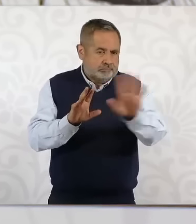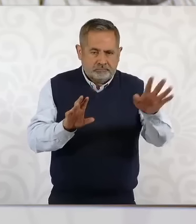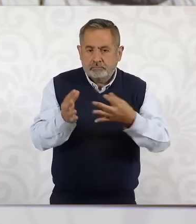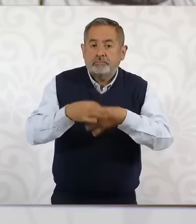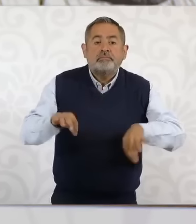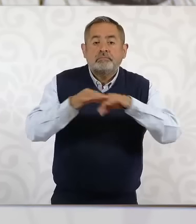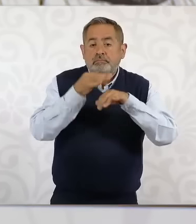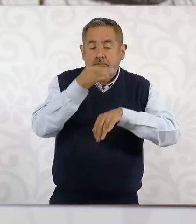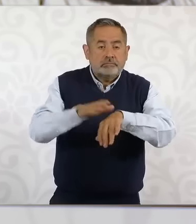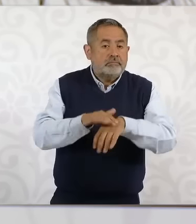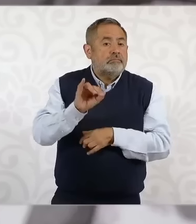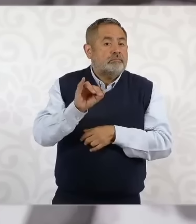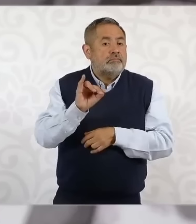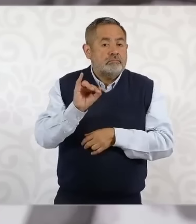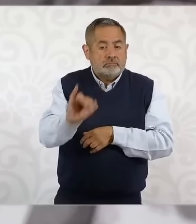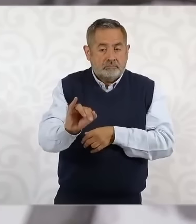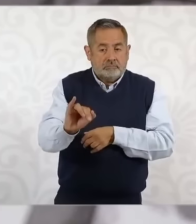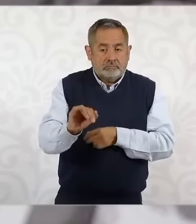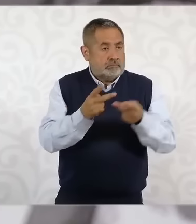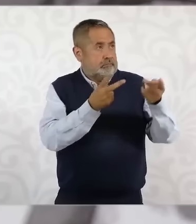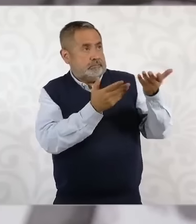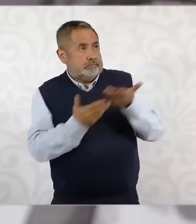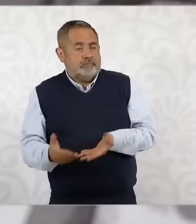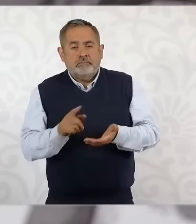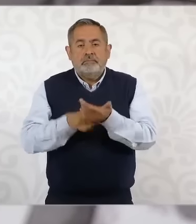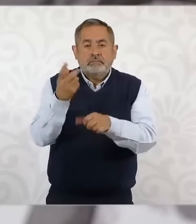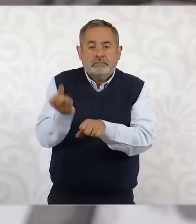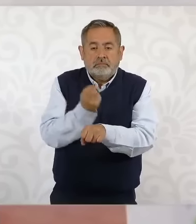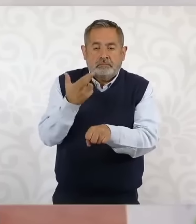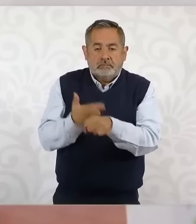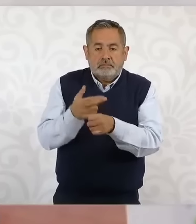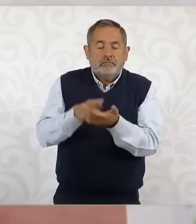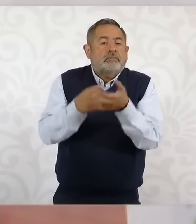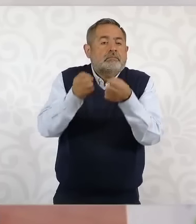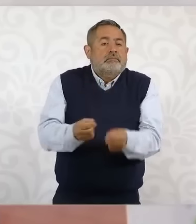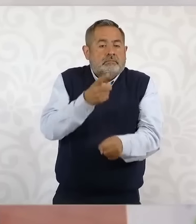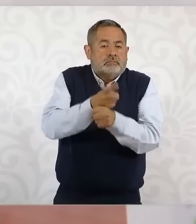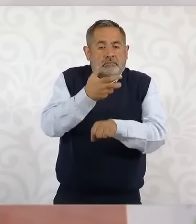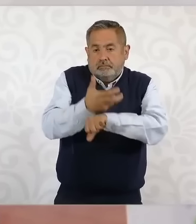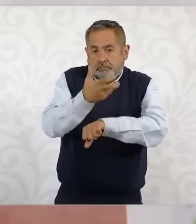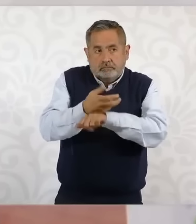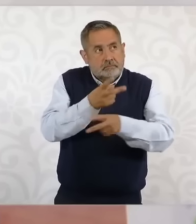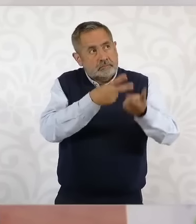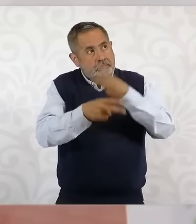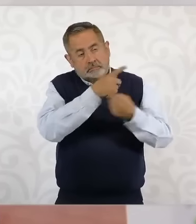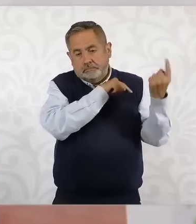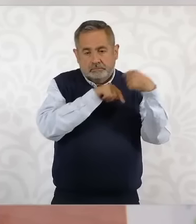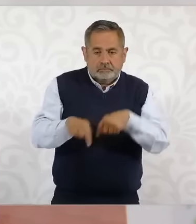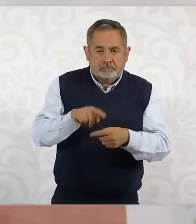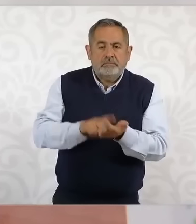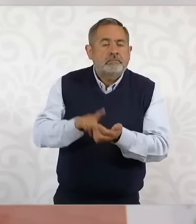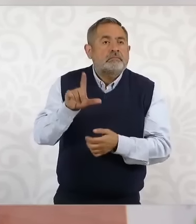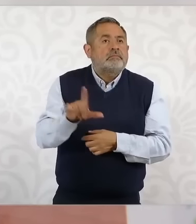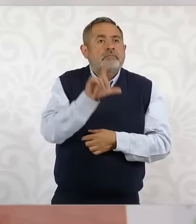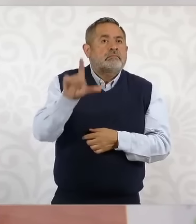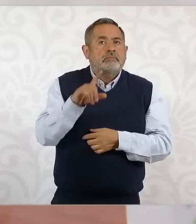que el jueves viene el secretario de seguridad de Estados Unidos. El lunes de la próxima semana